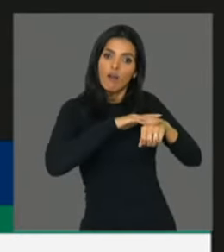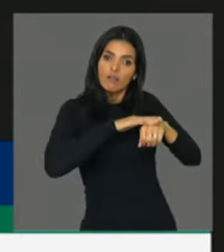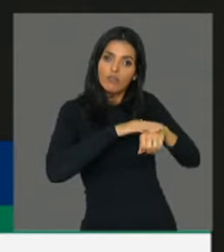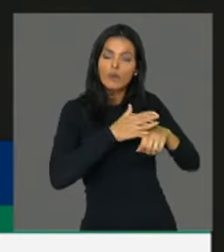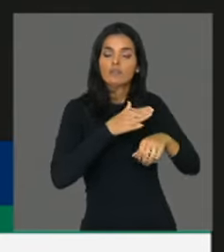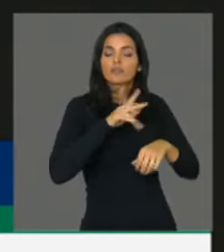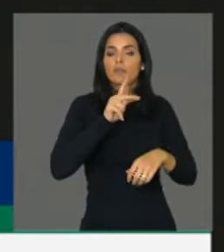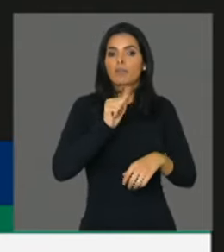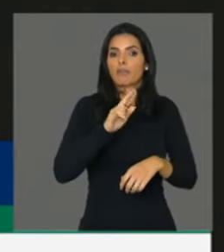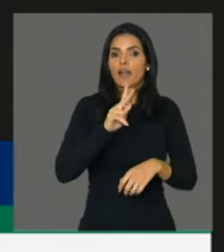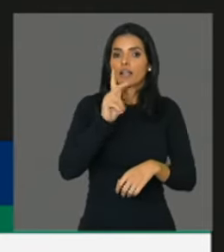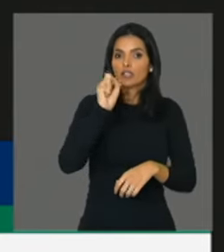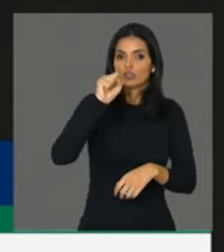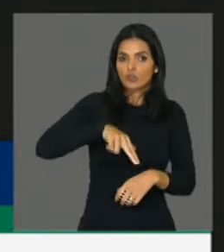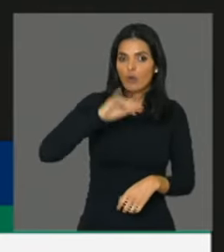PORTADORES DE PARKINSON,